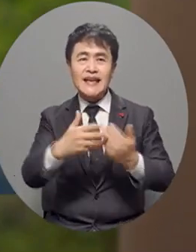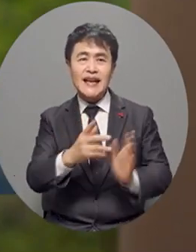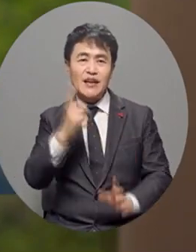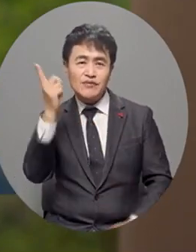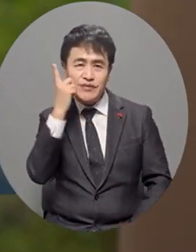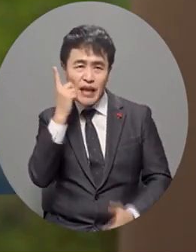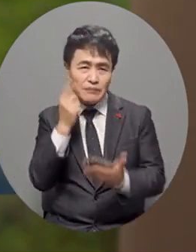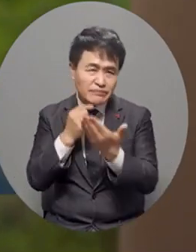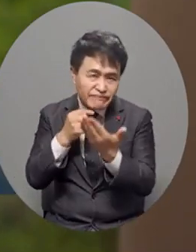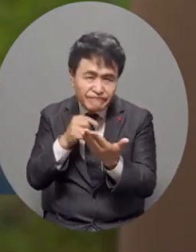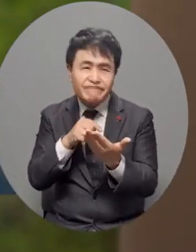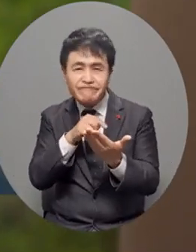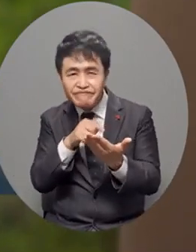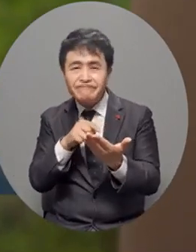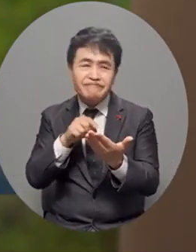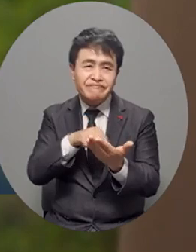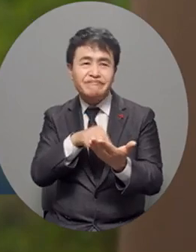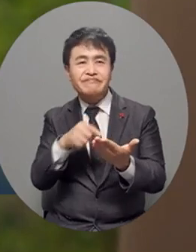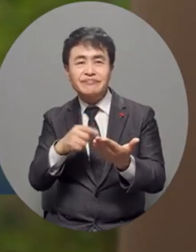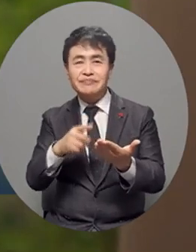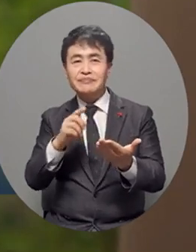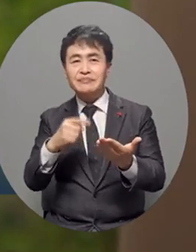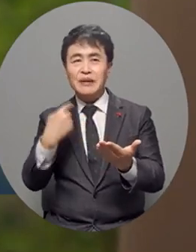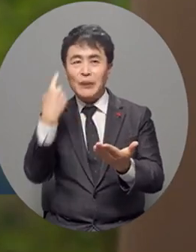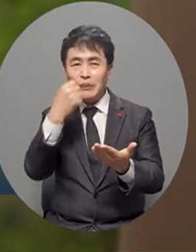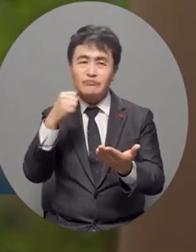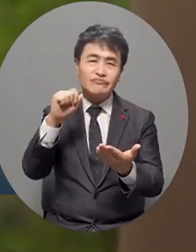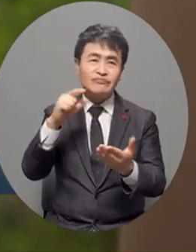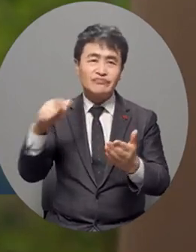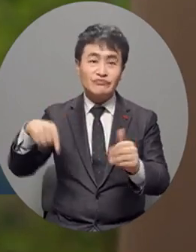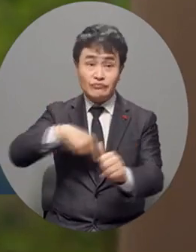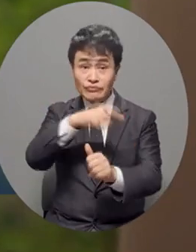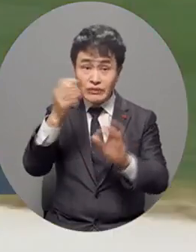(인터뷰) 전 그저 찰리가 늘 휴대전화만 보고 있는 게 마음에 들지 않아요.